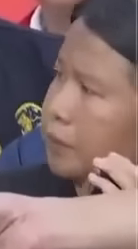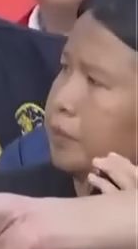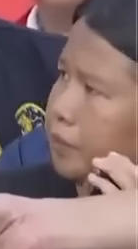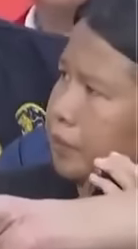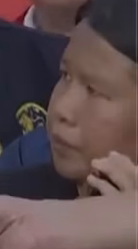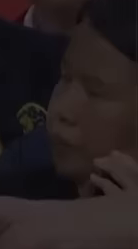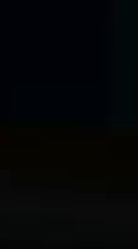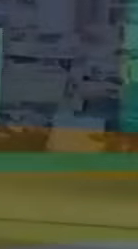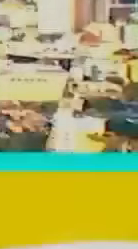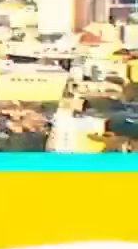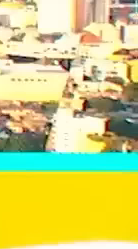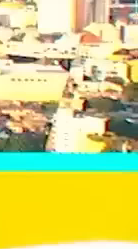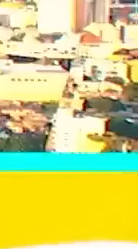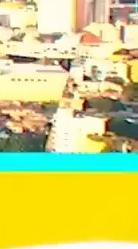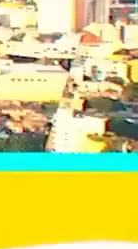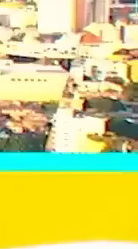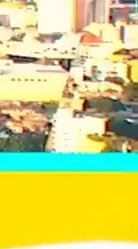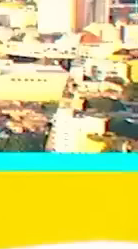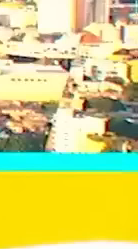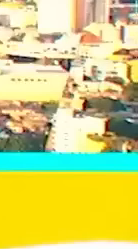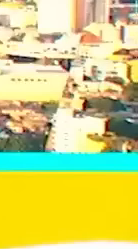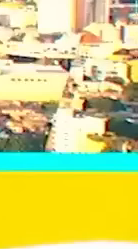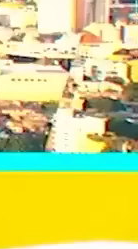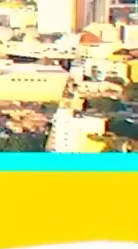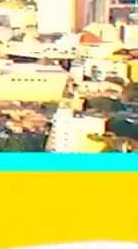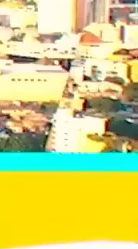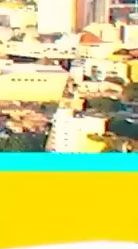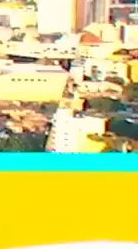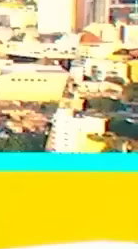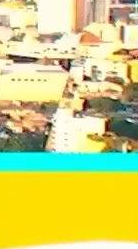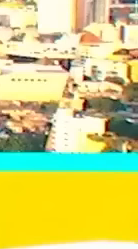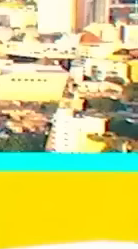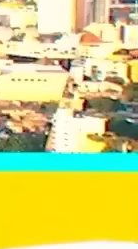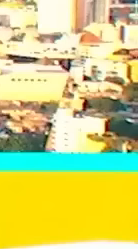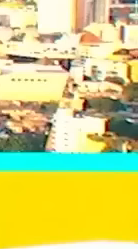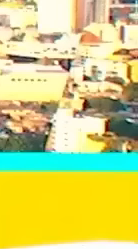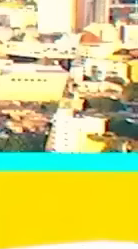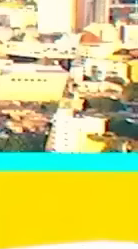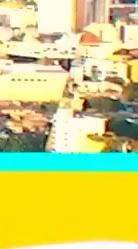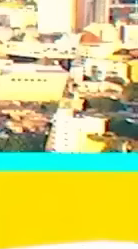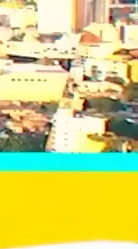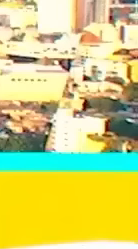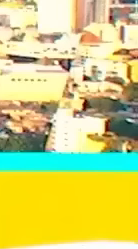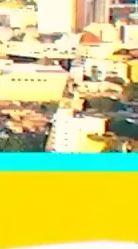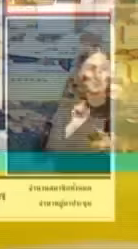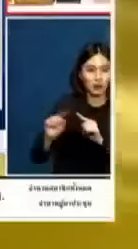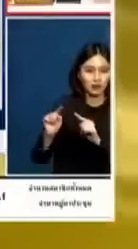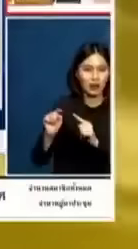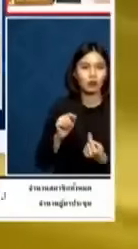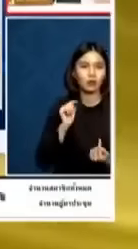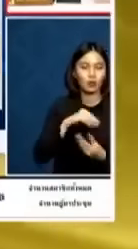นะตอนนี้เวลา 943 นท่านผู้ชมฮะคุณธีระฮะ ครับตอนนี้ในสภาก็เริ่มกันแล้วนะครับว่า